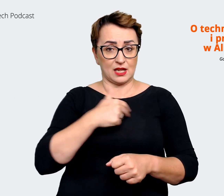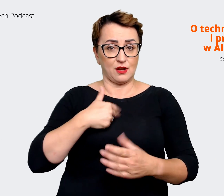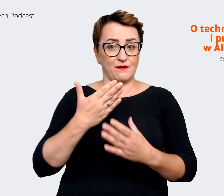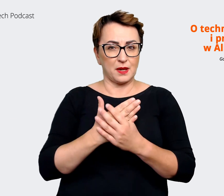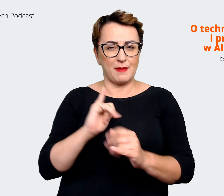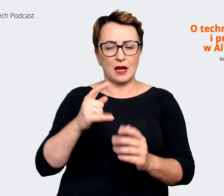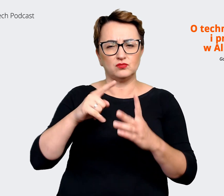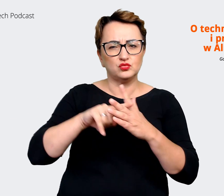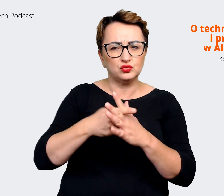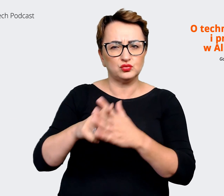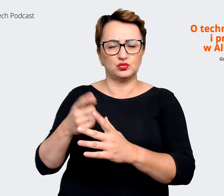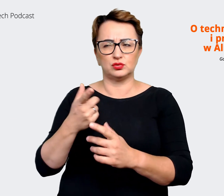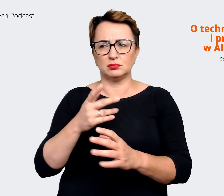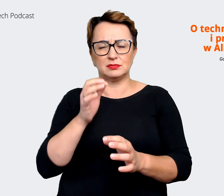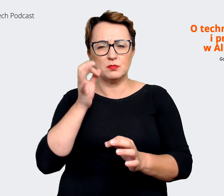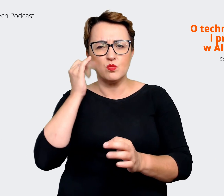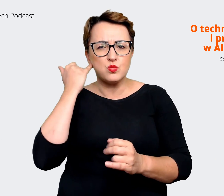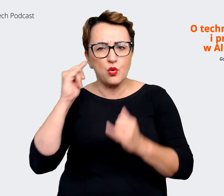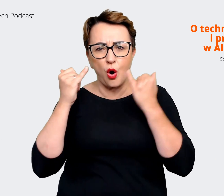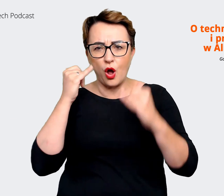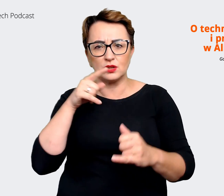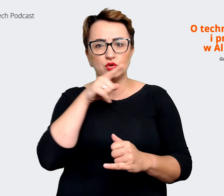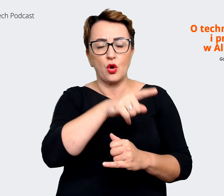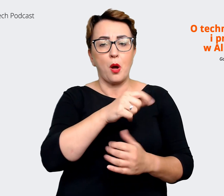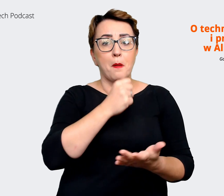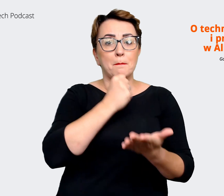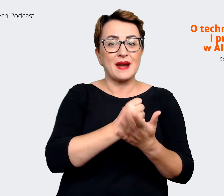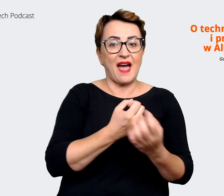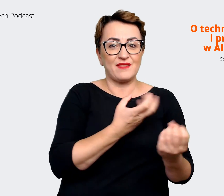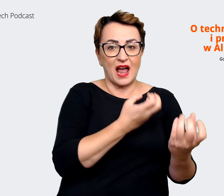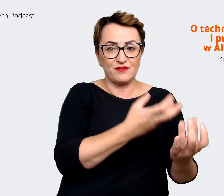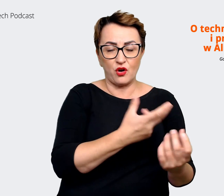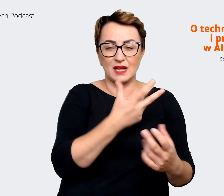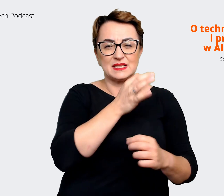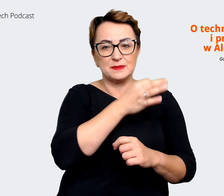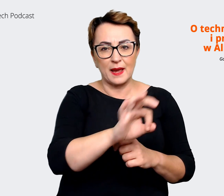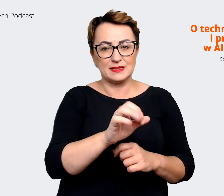niedociągnięcia nie wychodzą od prawników, nie wychodzą od specjalistów compliance, ale wychodzą